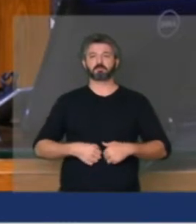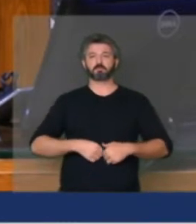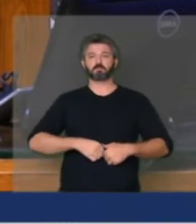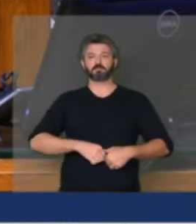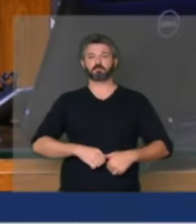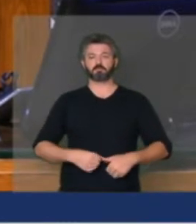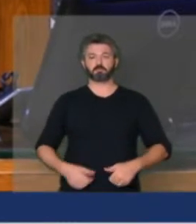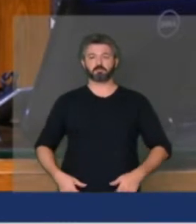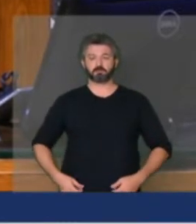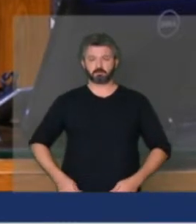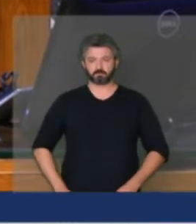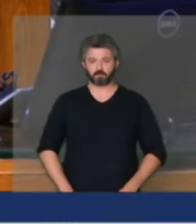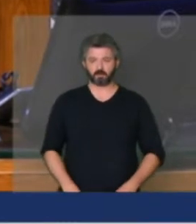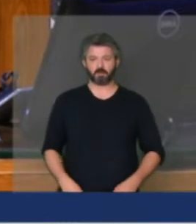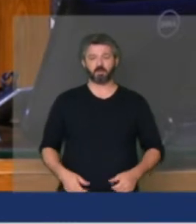OBRIGADO DEPUTADO. PRAF PRAF JÁ ... ESPERA AÍ , VAMOS LÁ